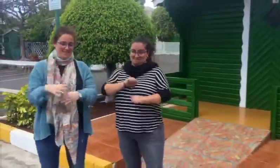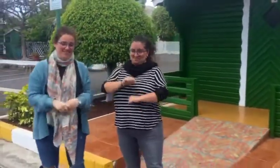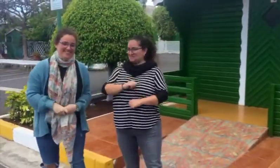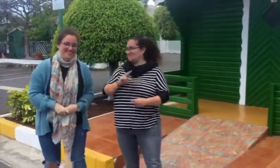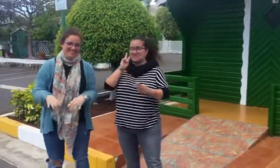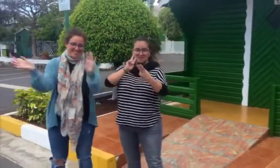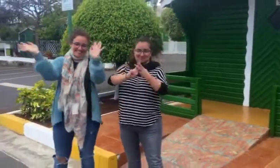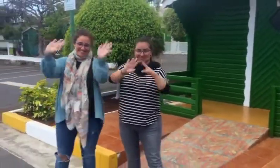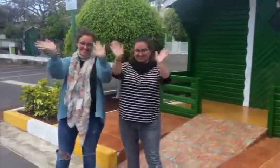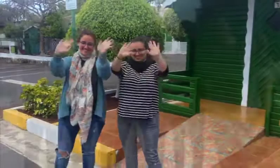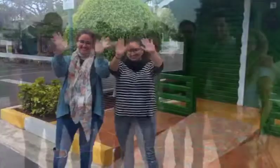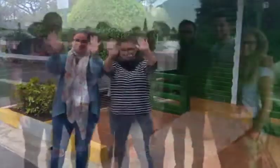¡Nos vemos pronto!